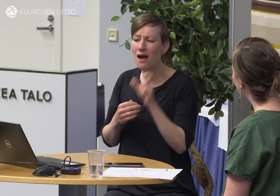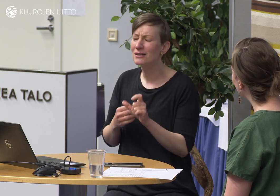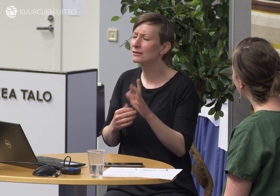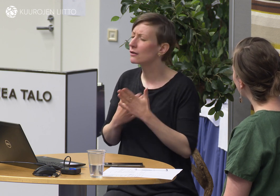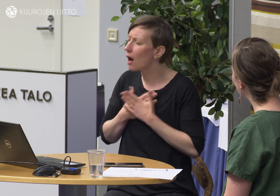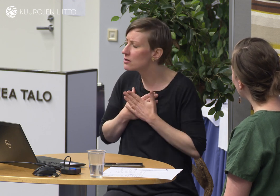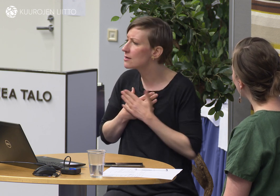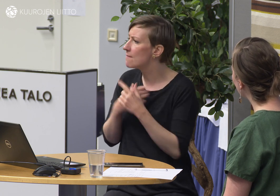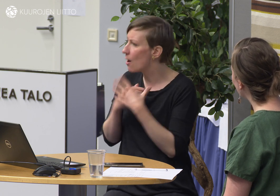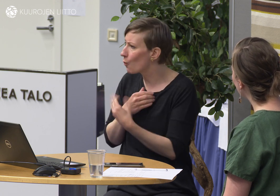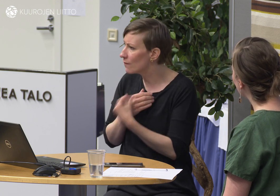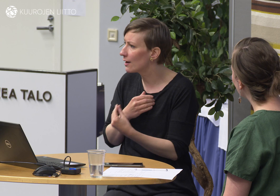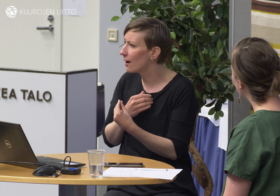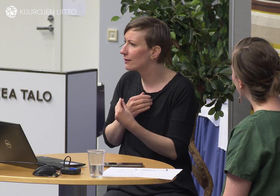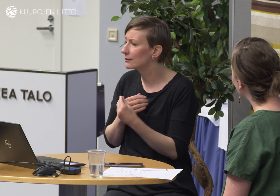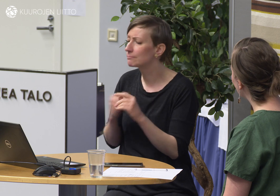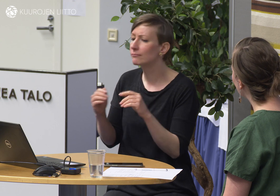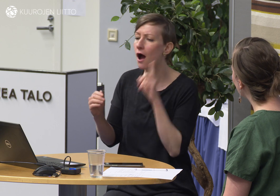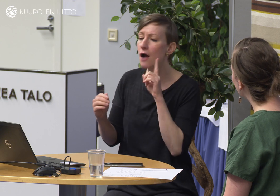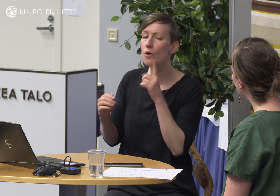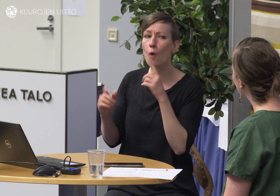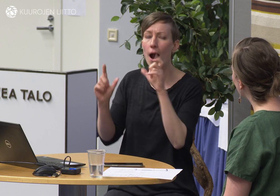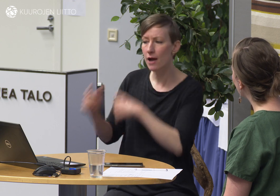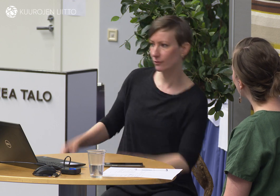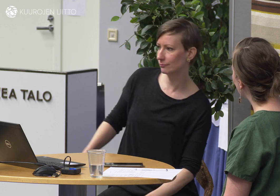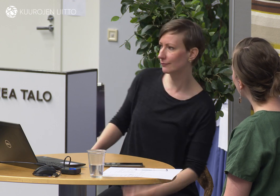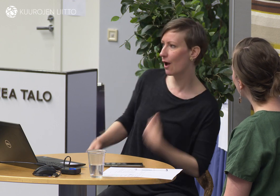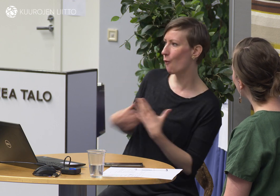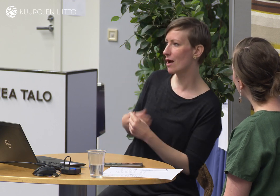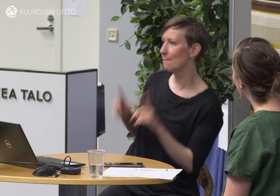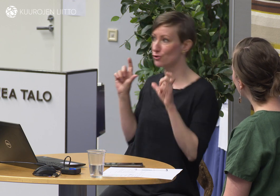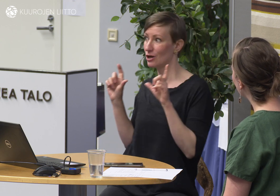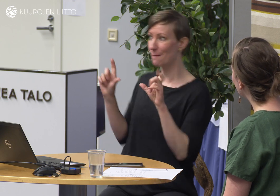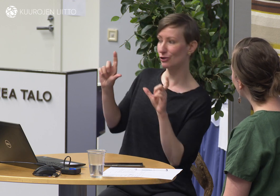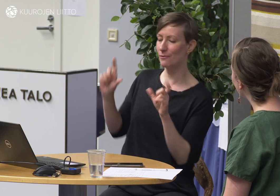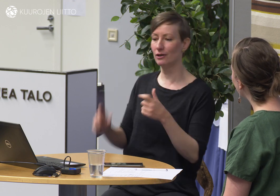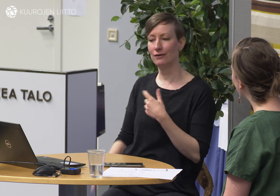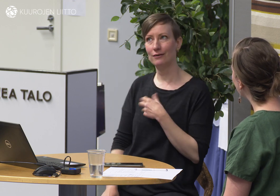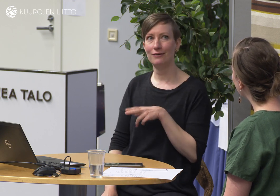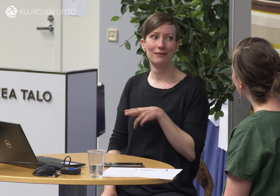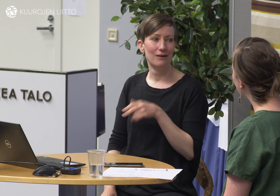Hän rakasti olla kuvattavana ja jos kellään sattui olemaan kamera kädessä, - oli hän heti poseeraamassa.